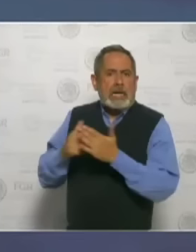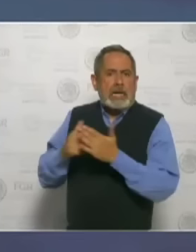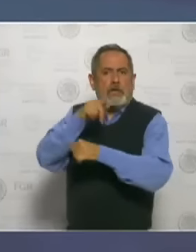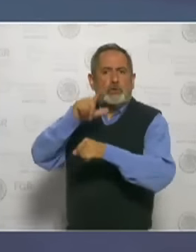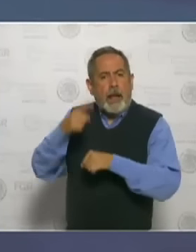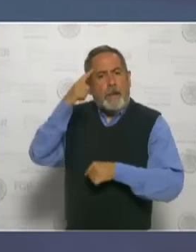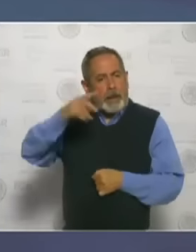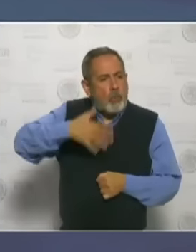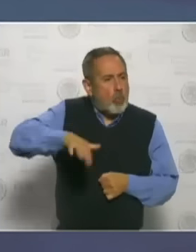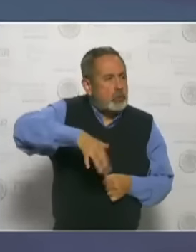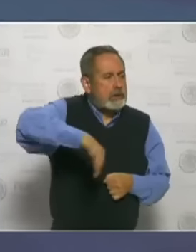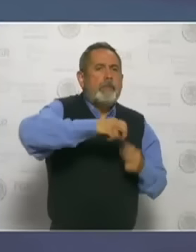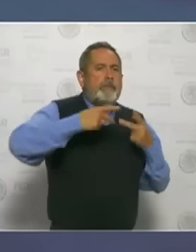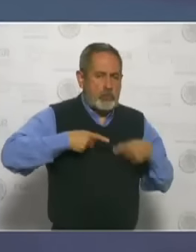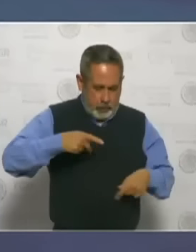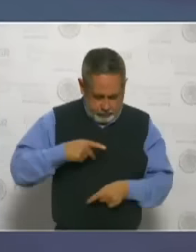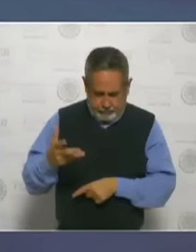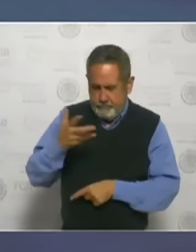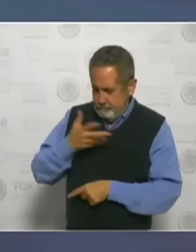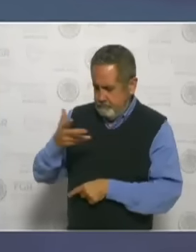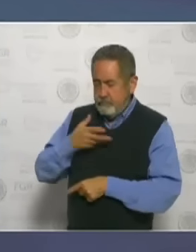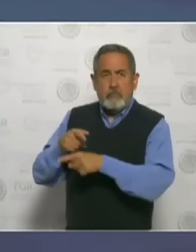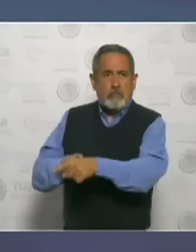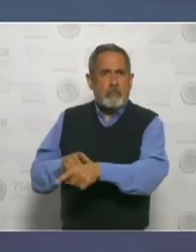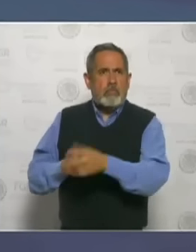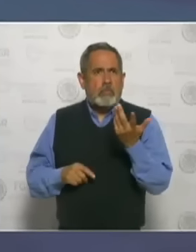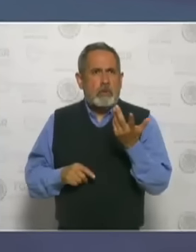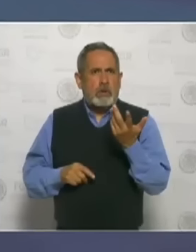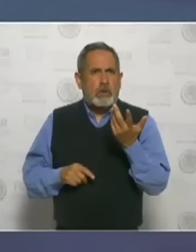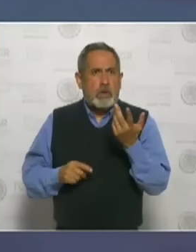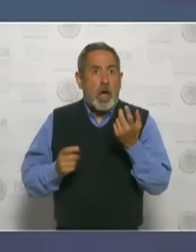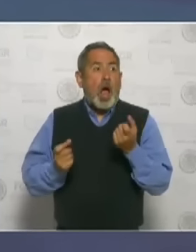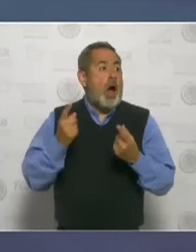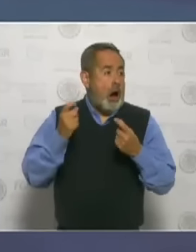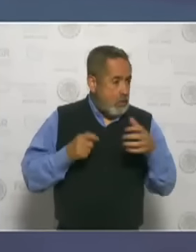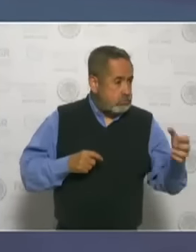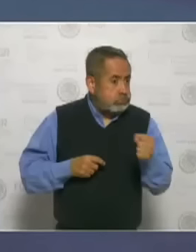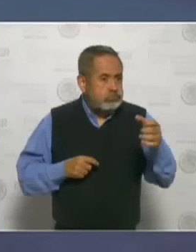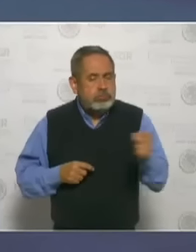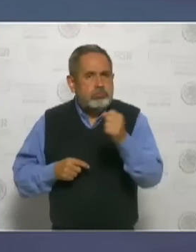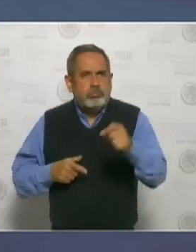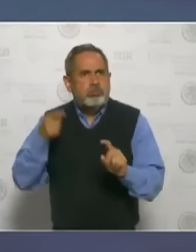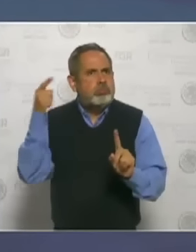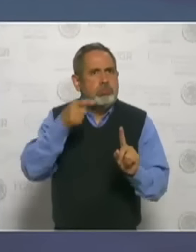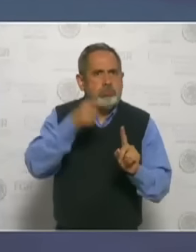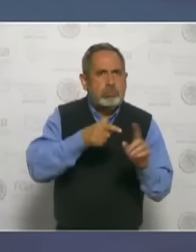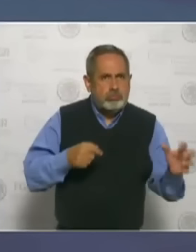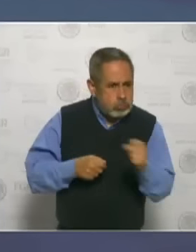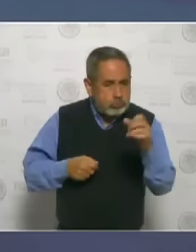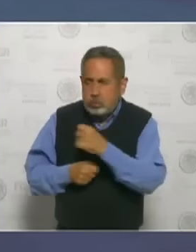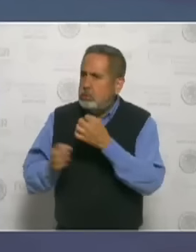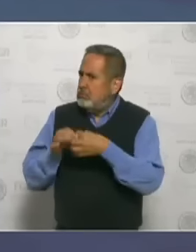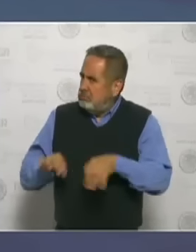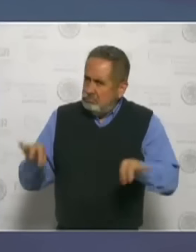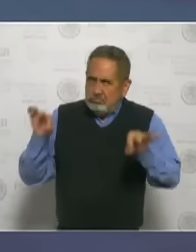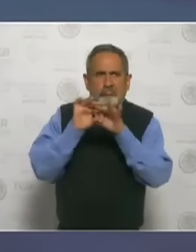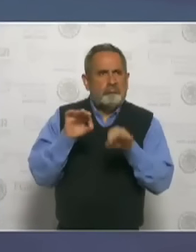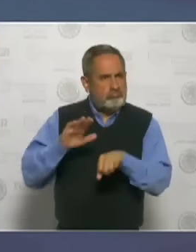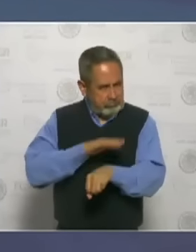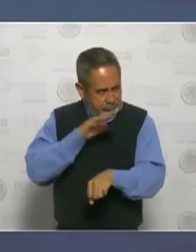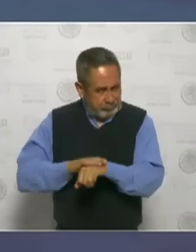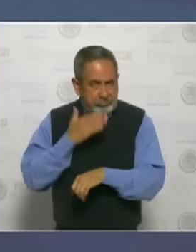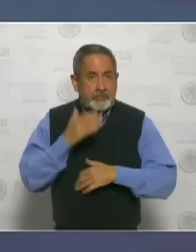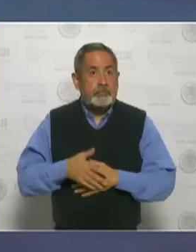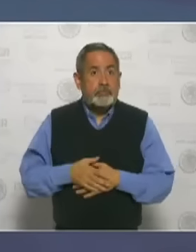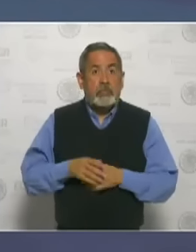de personas con algunas acciones muy concretas e importantes. la puesta en marcha de la alerta